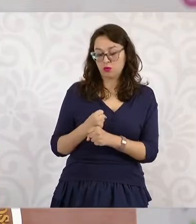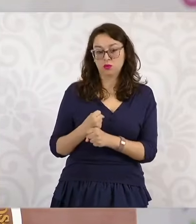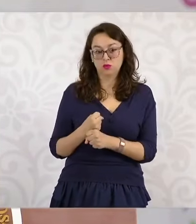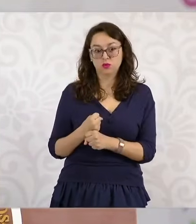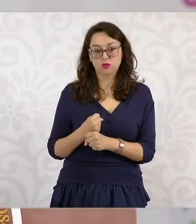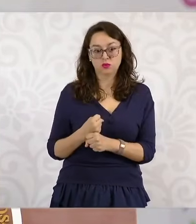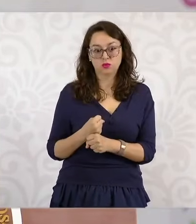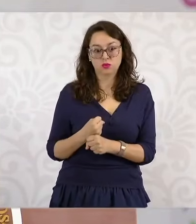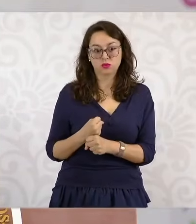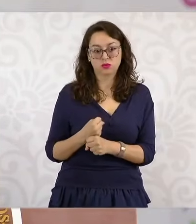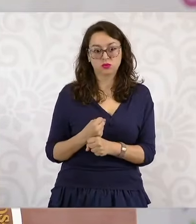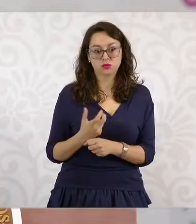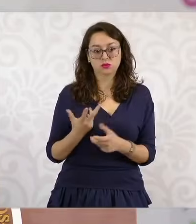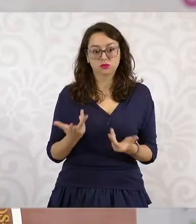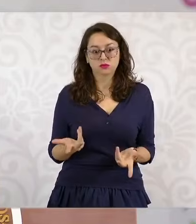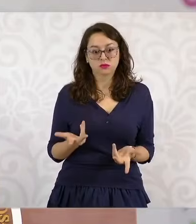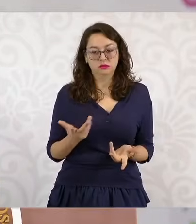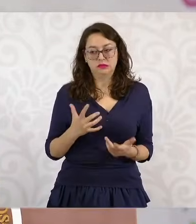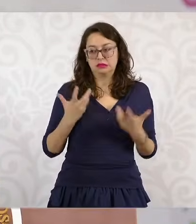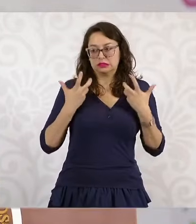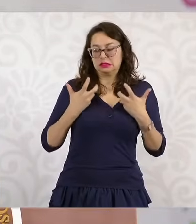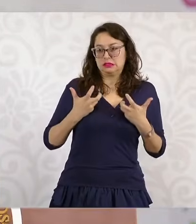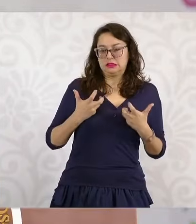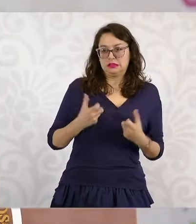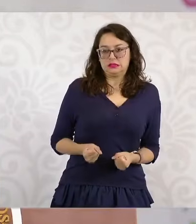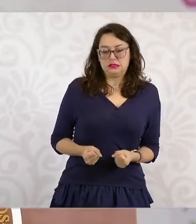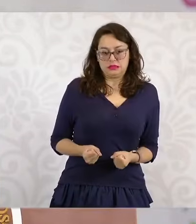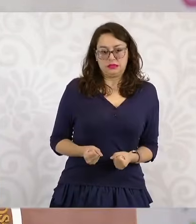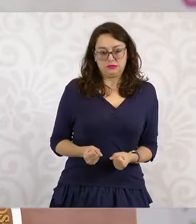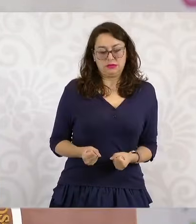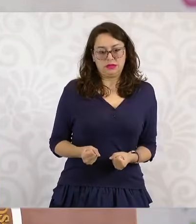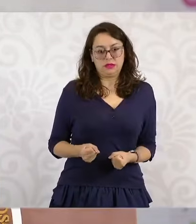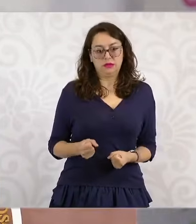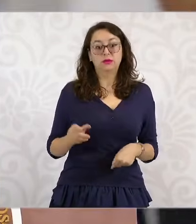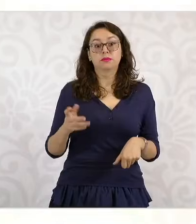nos a todos los mexicanos que viimos allá nos asustaron un poco, pero no importa porque tomamos